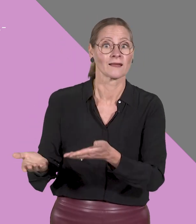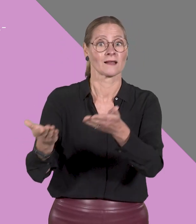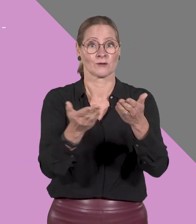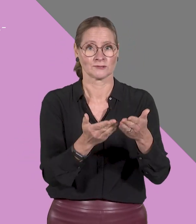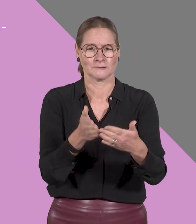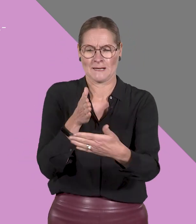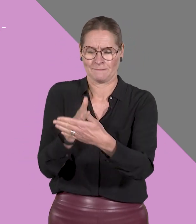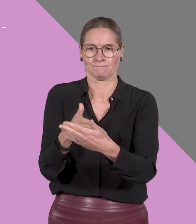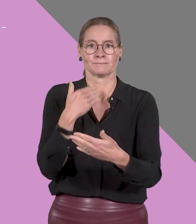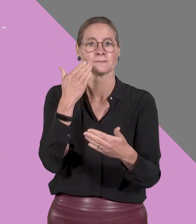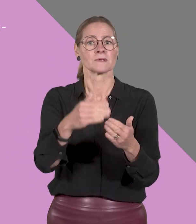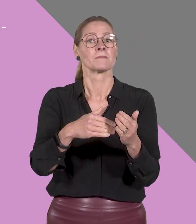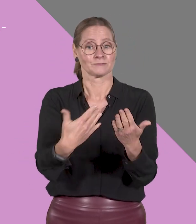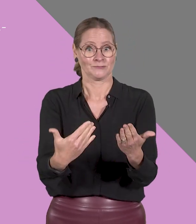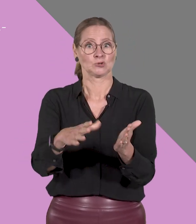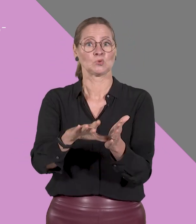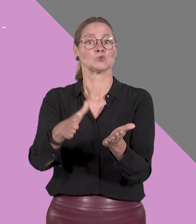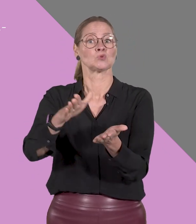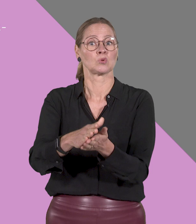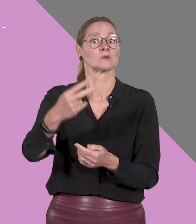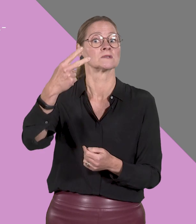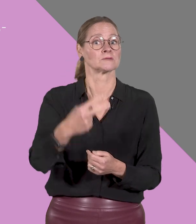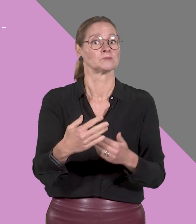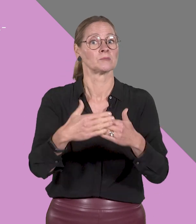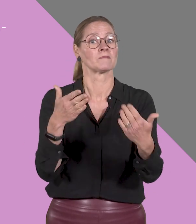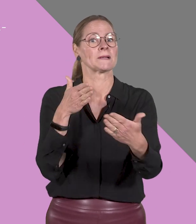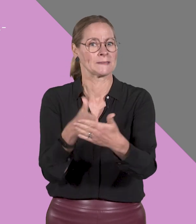jollette ole aiemmin olleet mukana.